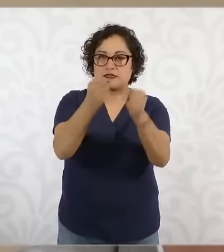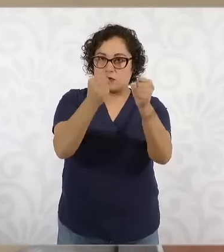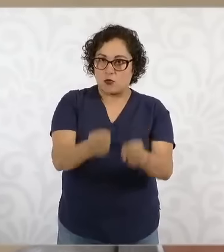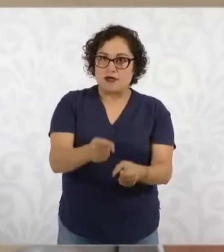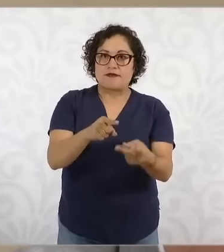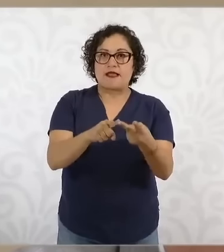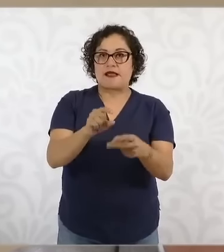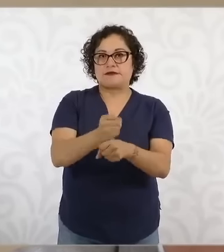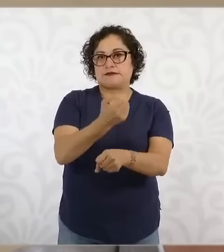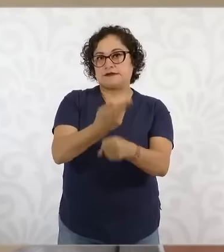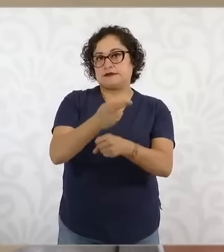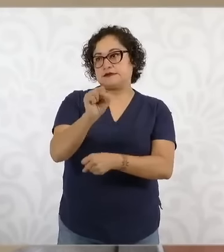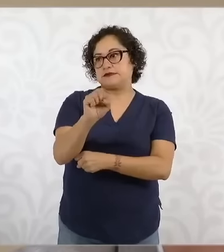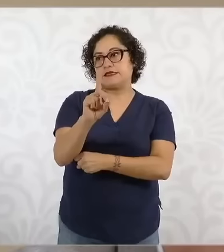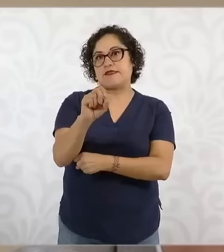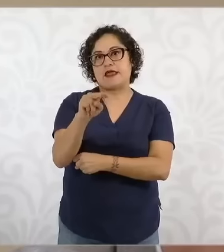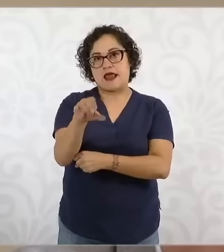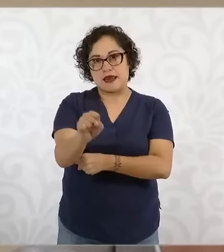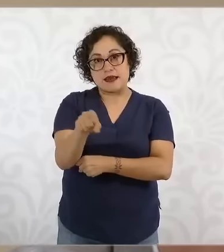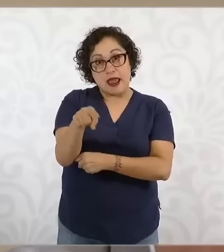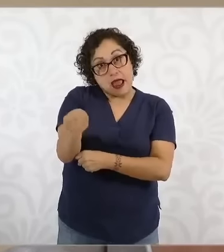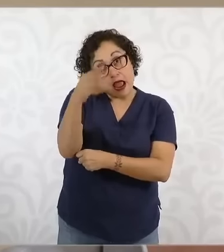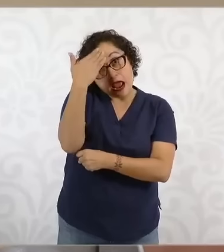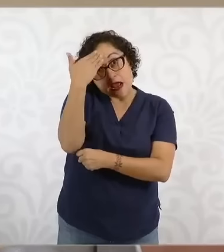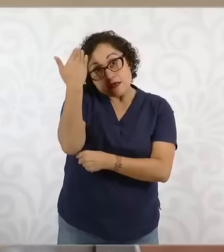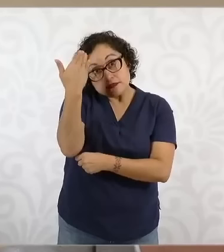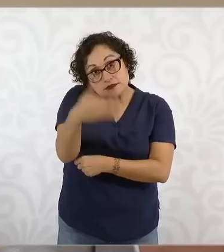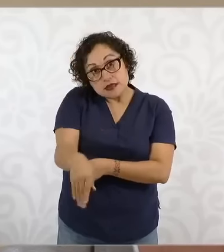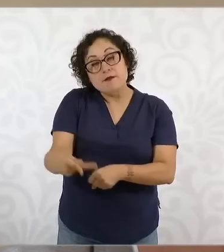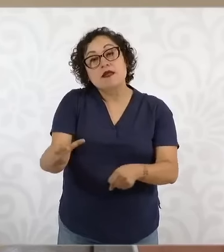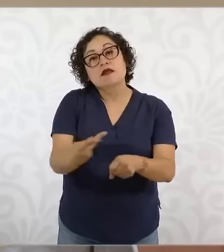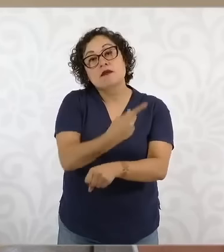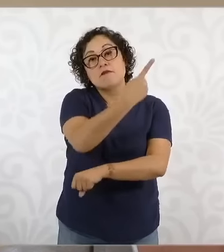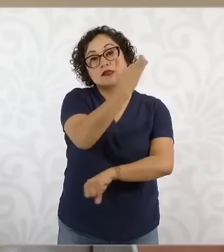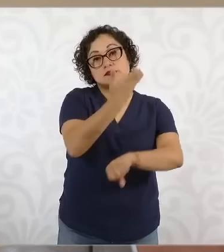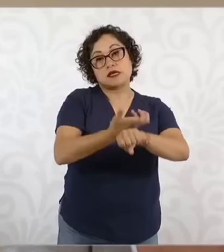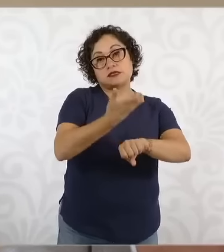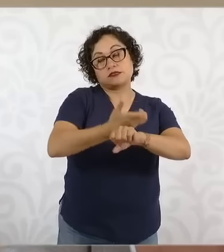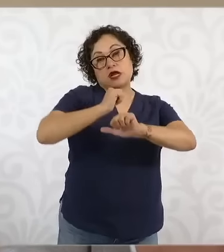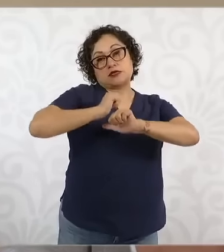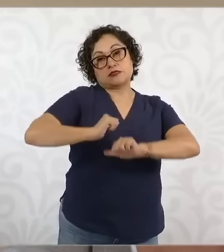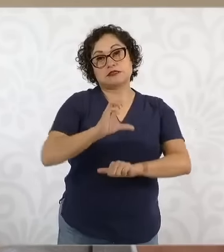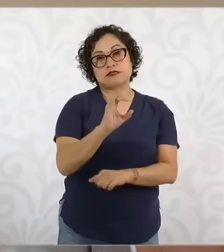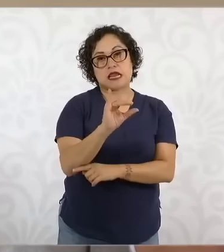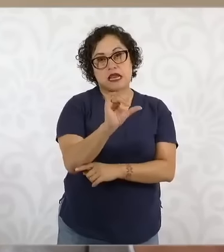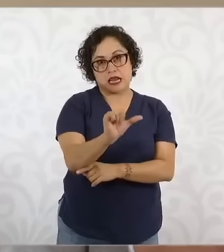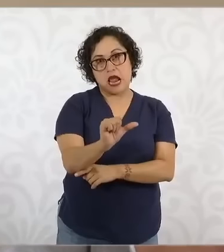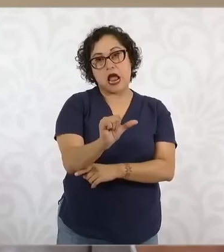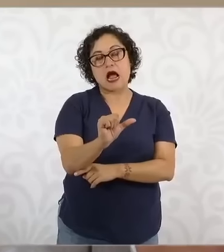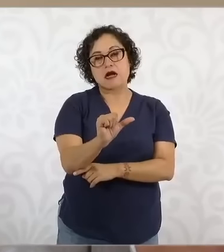tendrá información de que la Agencia Central de Inteligencia Estadounidense habría eh reclutado